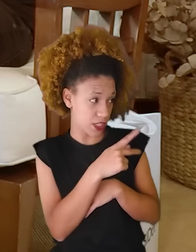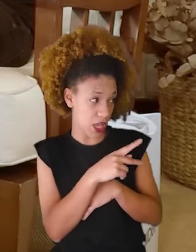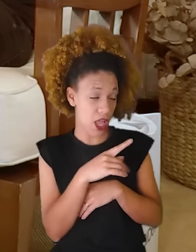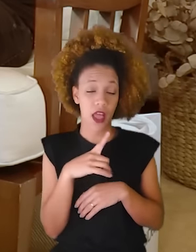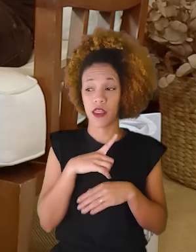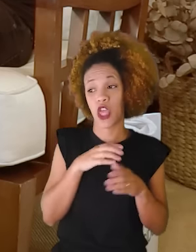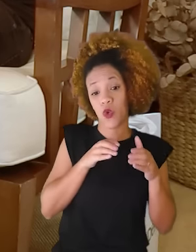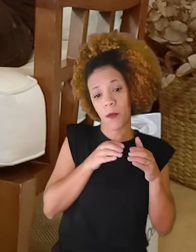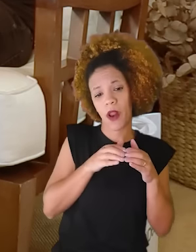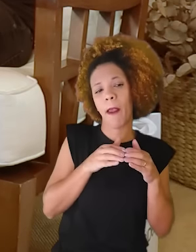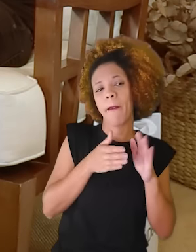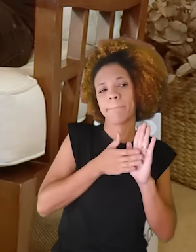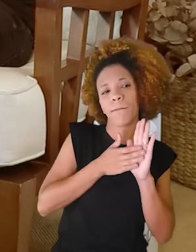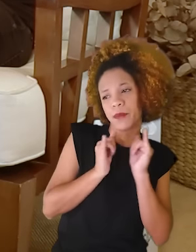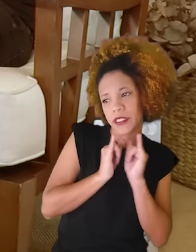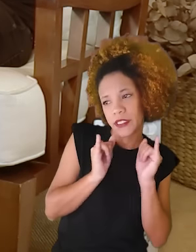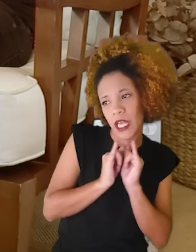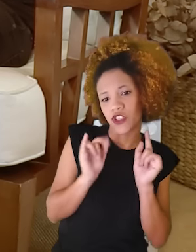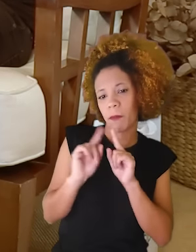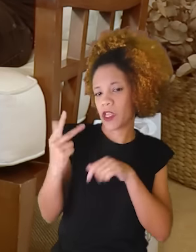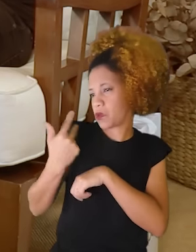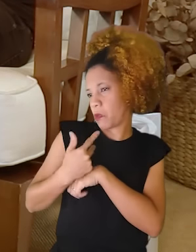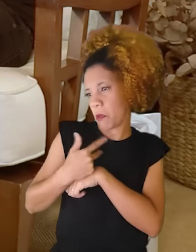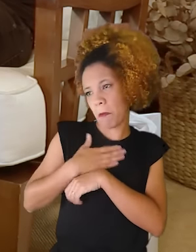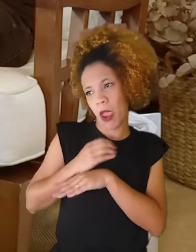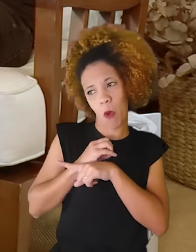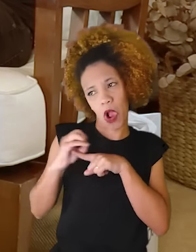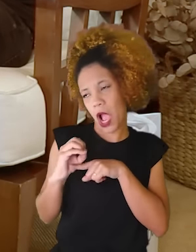tem uma equipe que para publicidade essas coisas né mas por meus vídeos orgânicos assim não esses